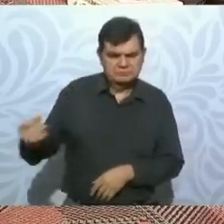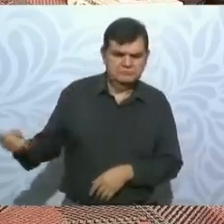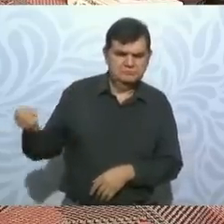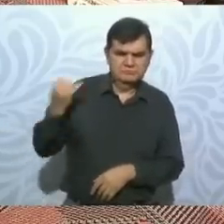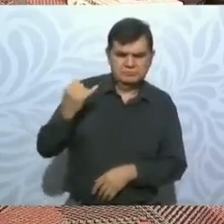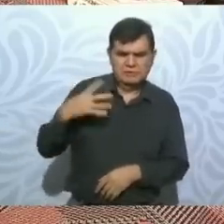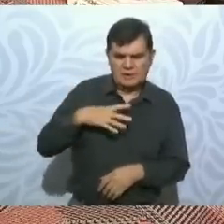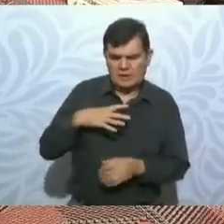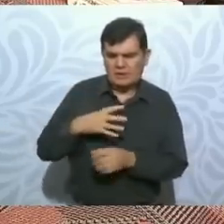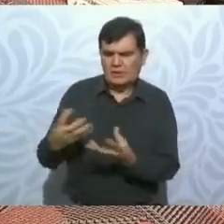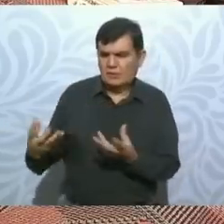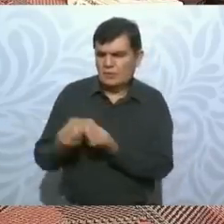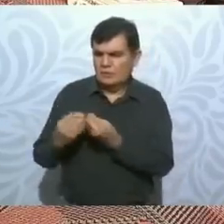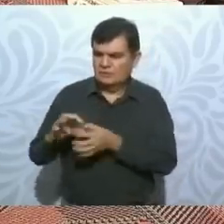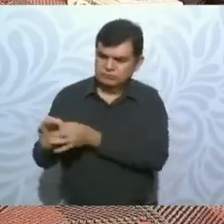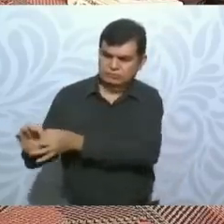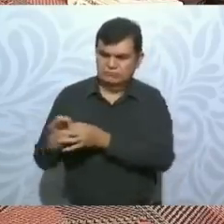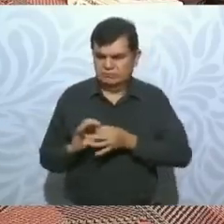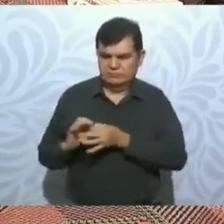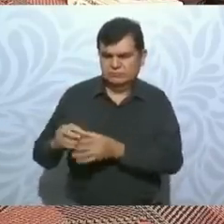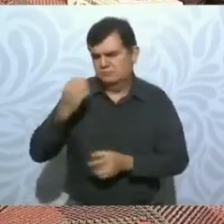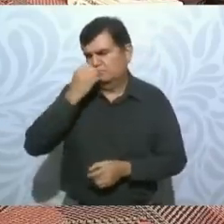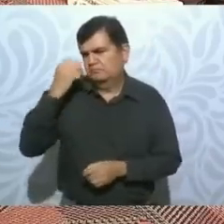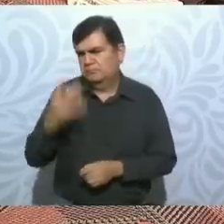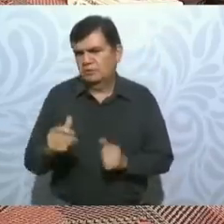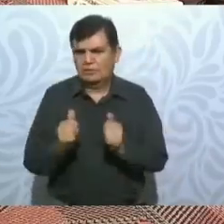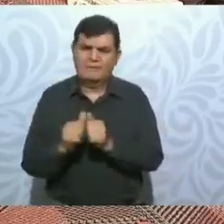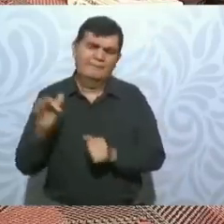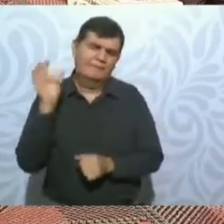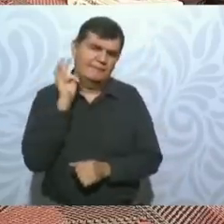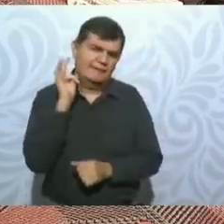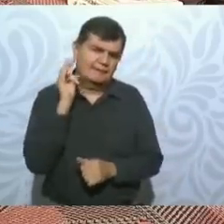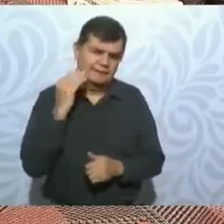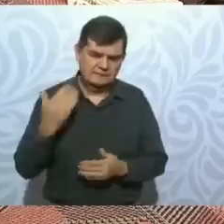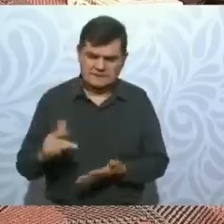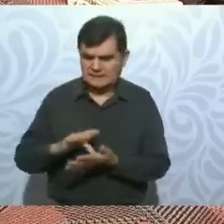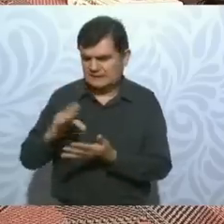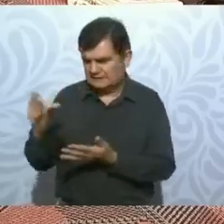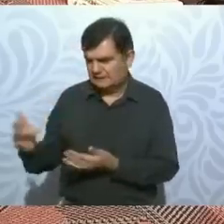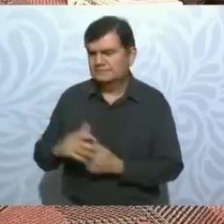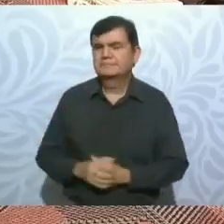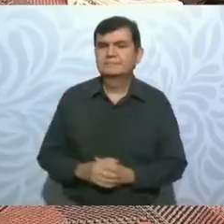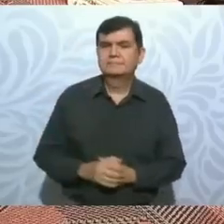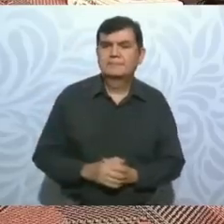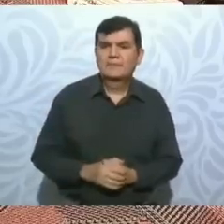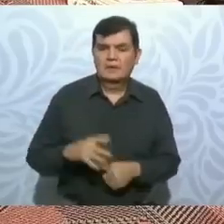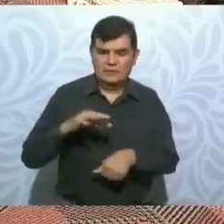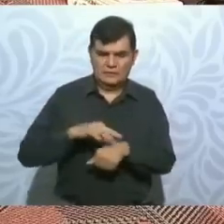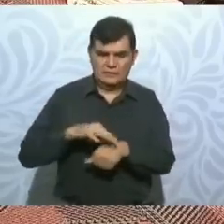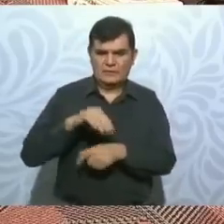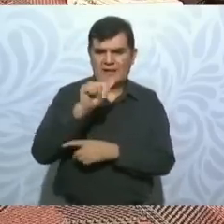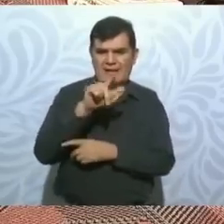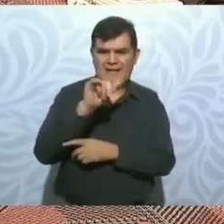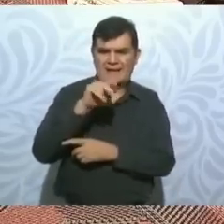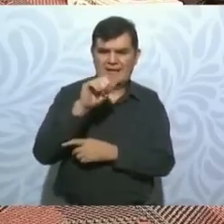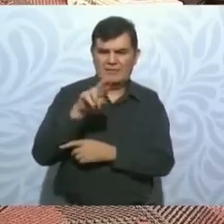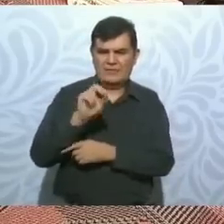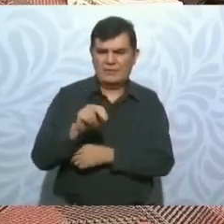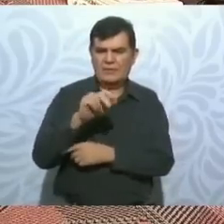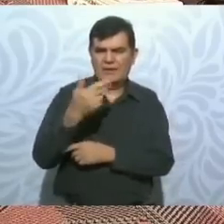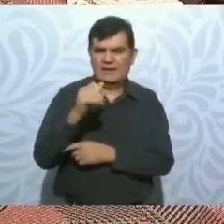coordinación excepcional con la fiscalía general de la república Muchas gracias d Alejandro